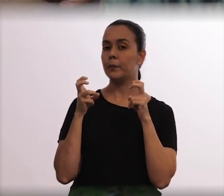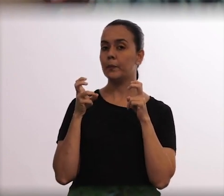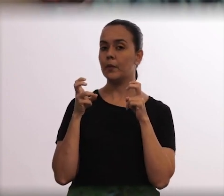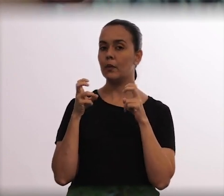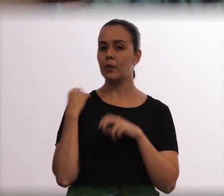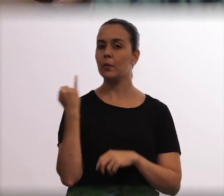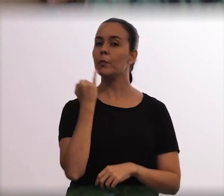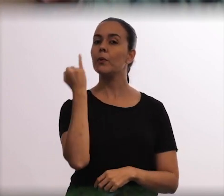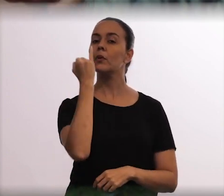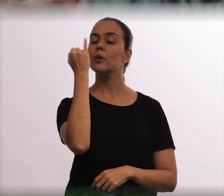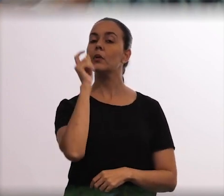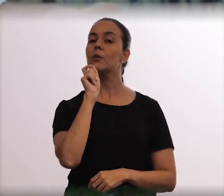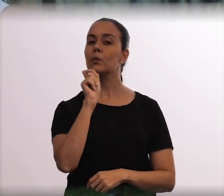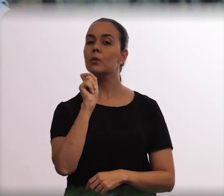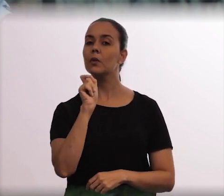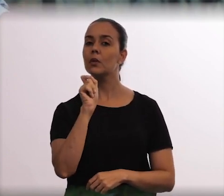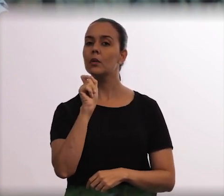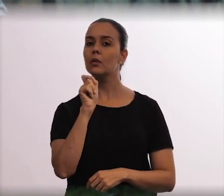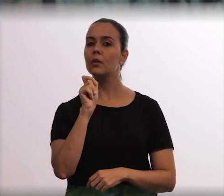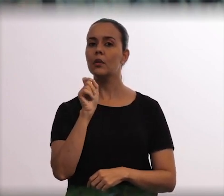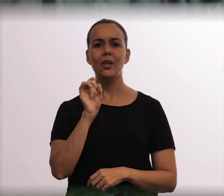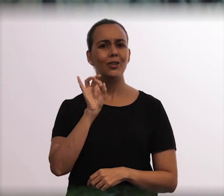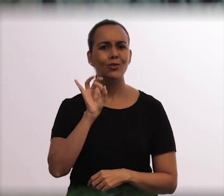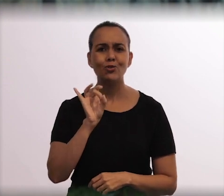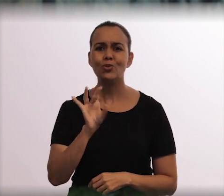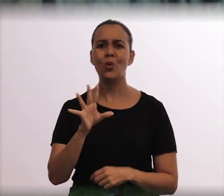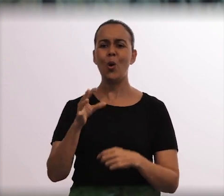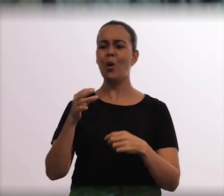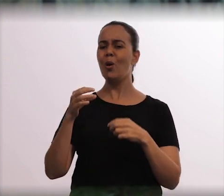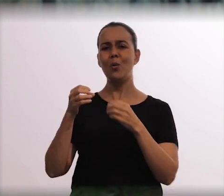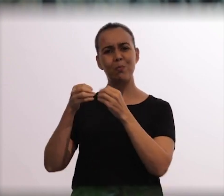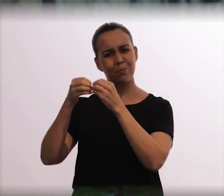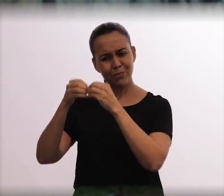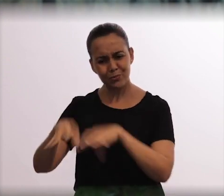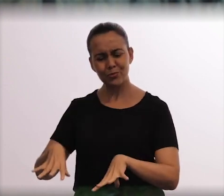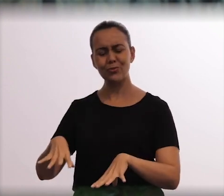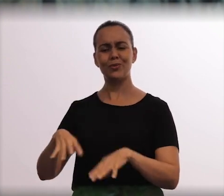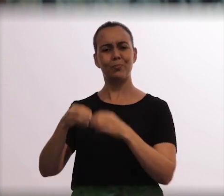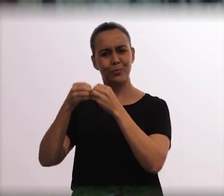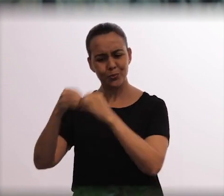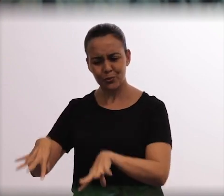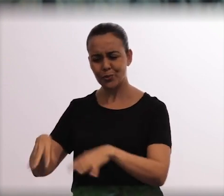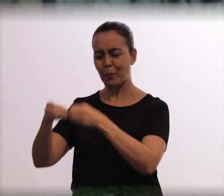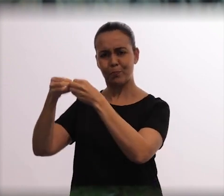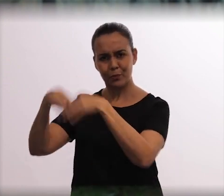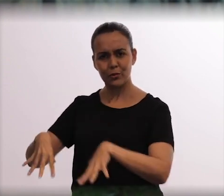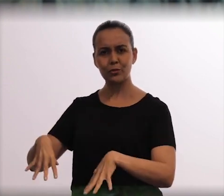a gente tá tomando pau atrás de pau, entendeu? Pau atrás de pau. Enquanto classe trabalhadora,